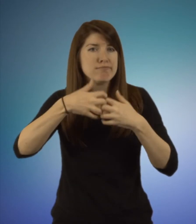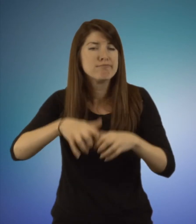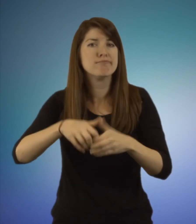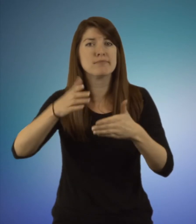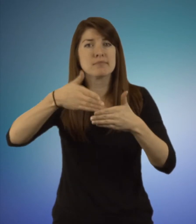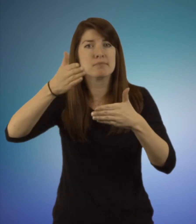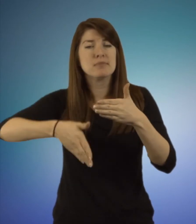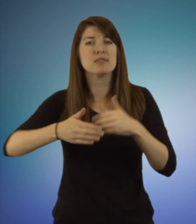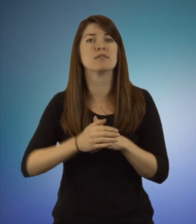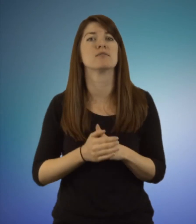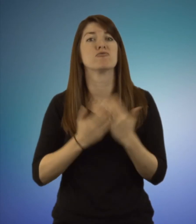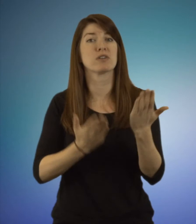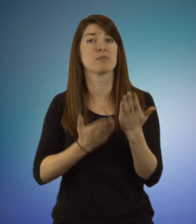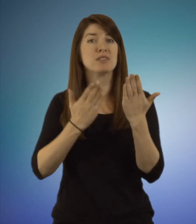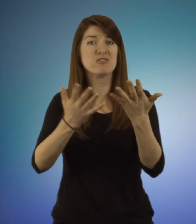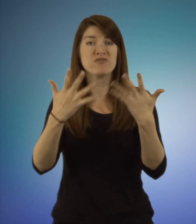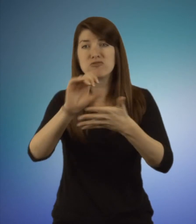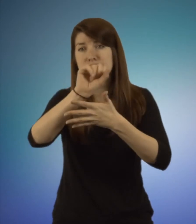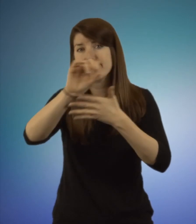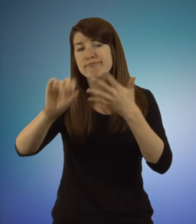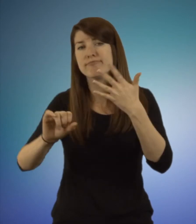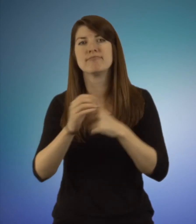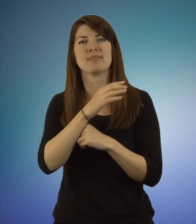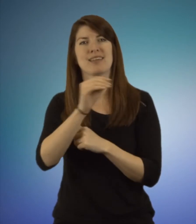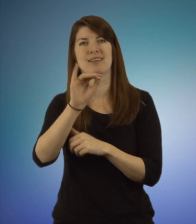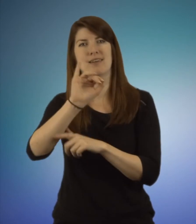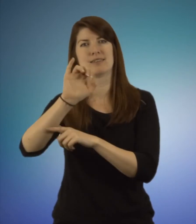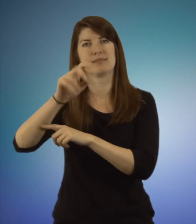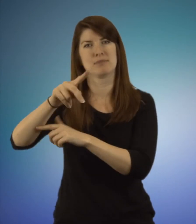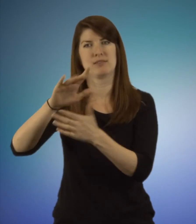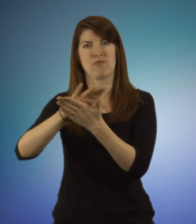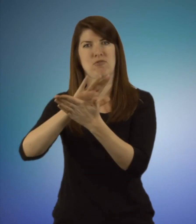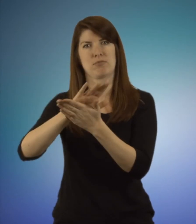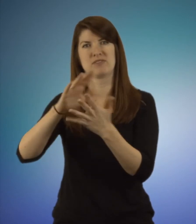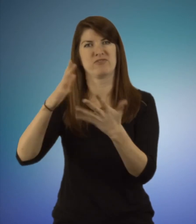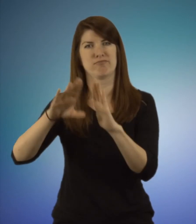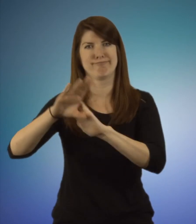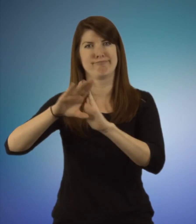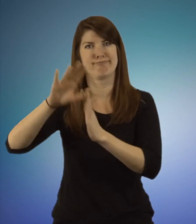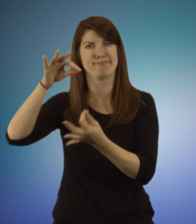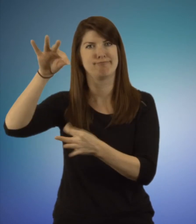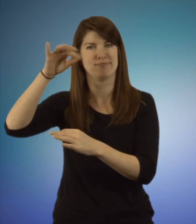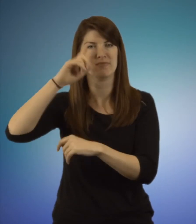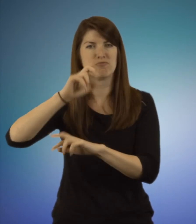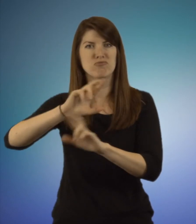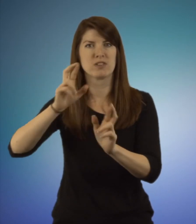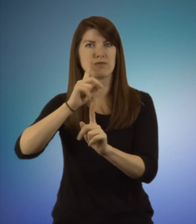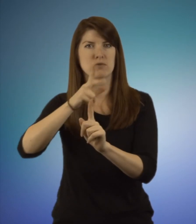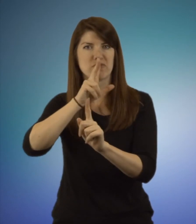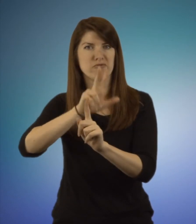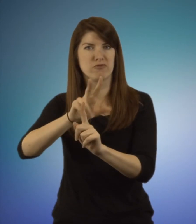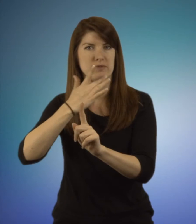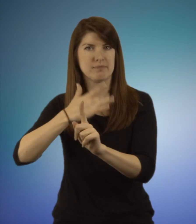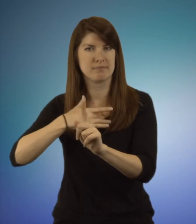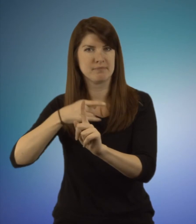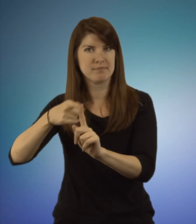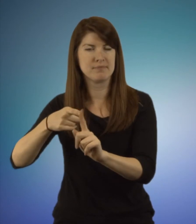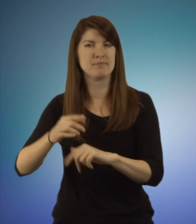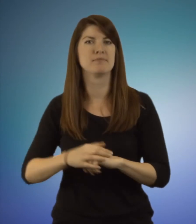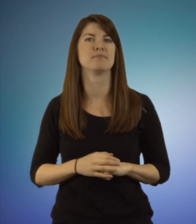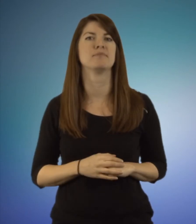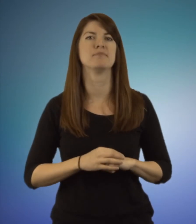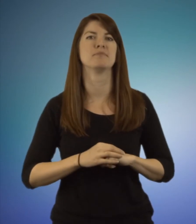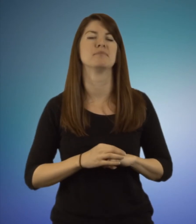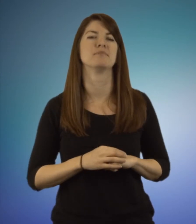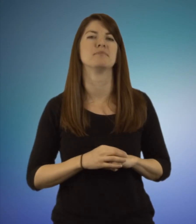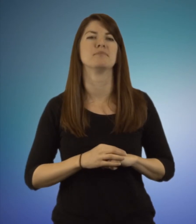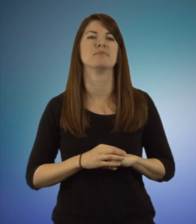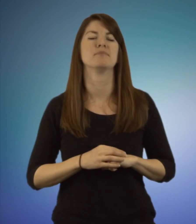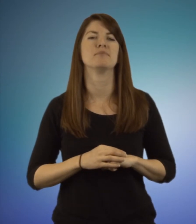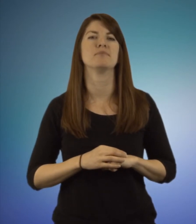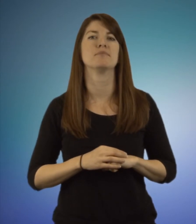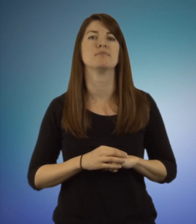Cuando esto suceda, se llevará a cabo una reunión de ARD y una ARD aquí en Texas remite a